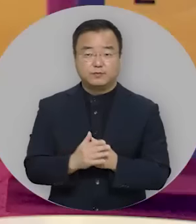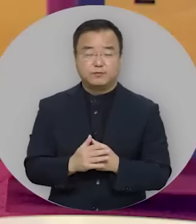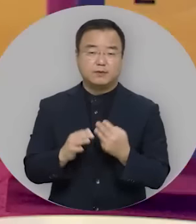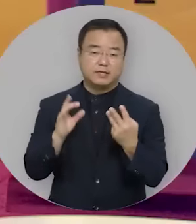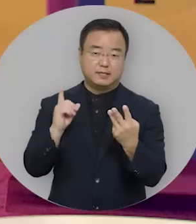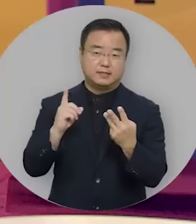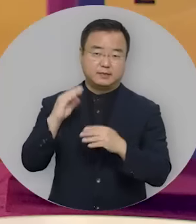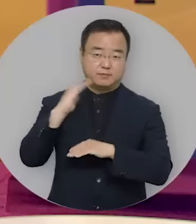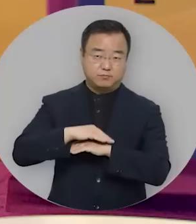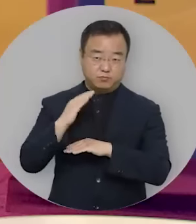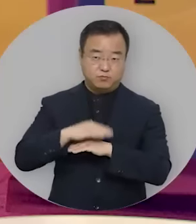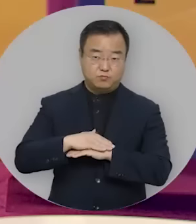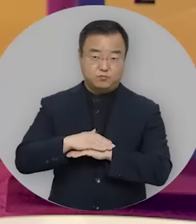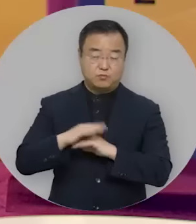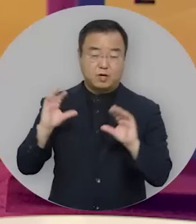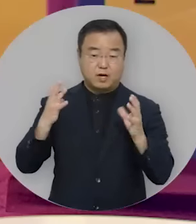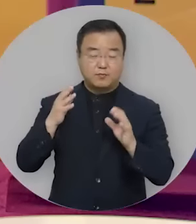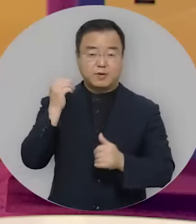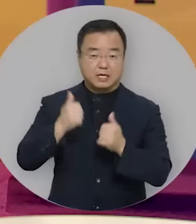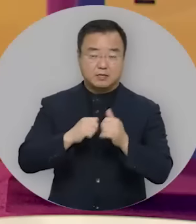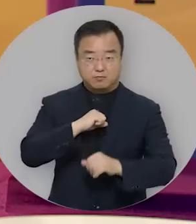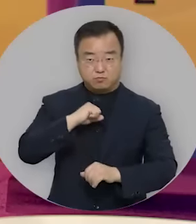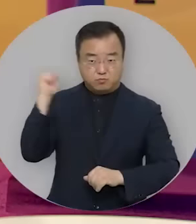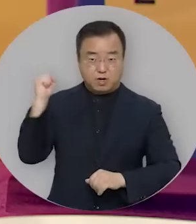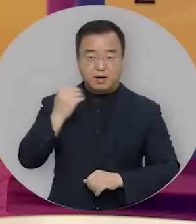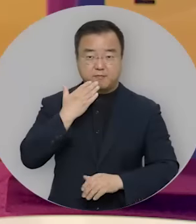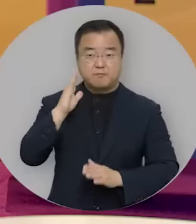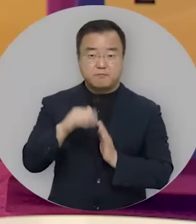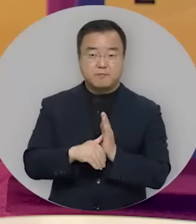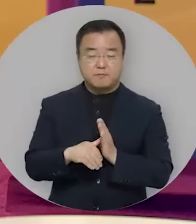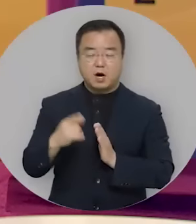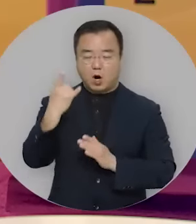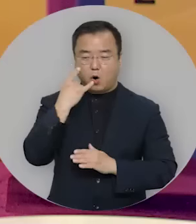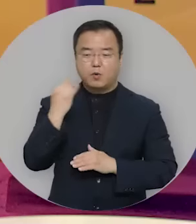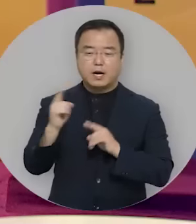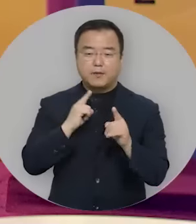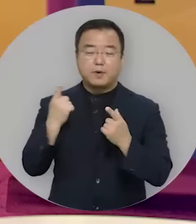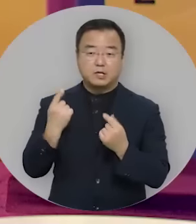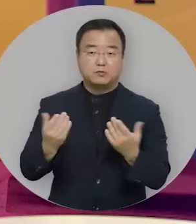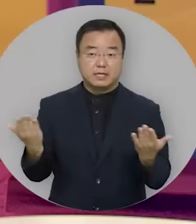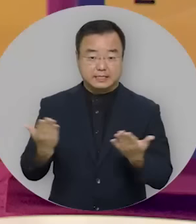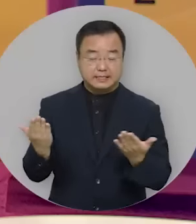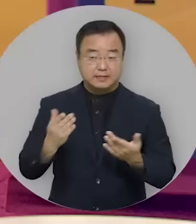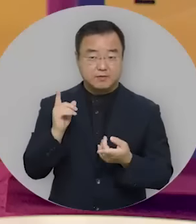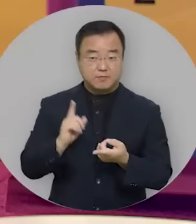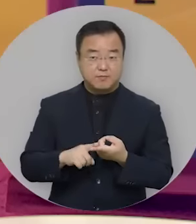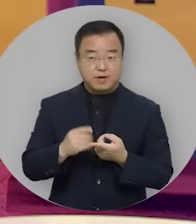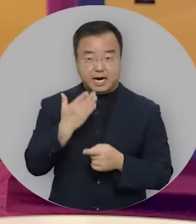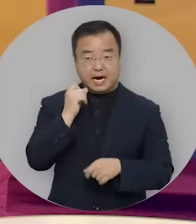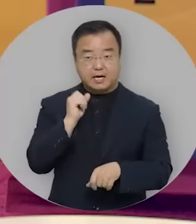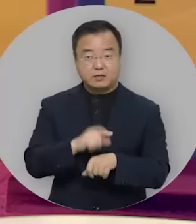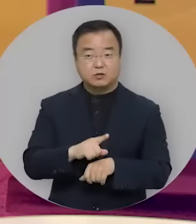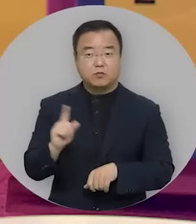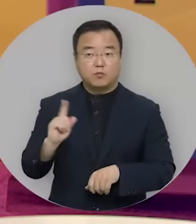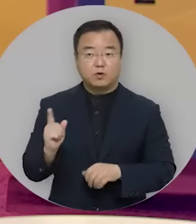3D 프린터 자격증 시험을 아이가 통과했을 때 그러면 어머니가 말씀하시는 직업에 대한 그 가능성은 어떻게 되나요?